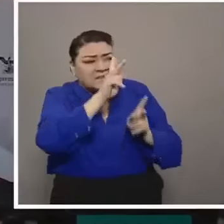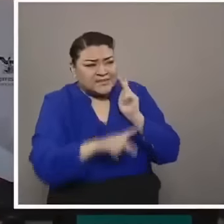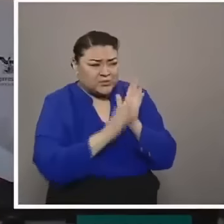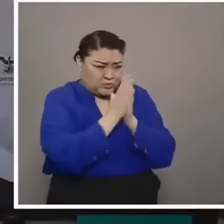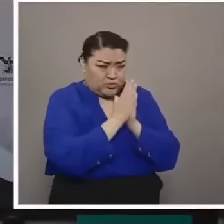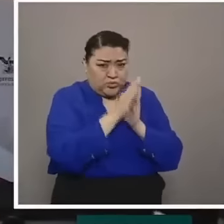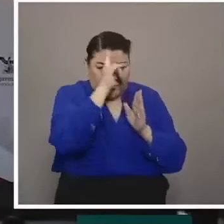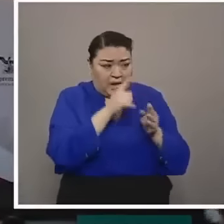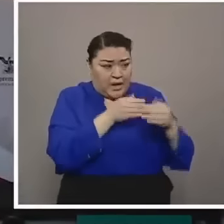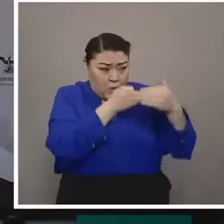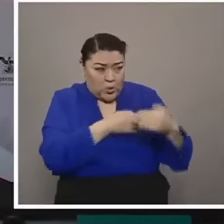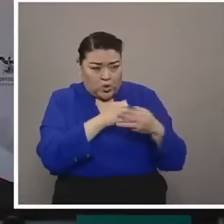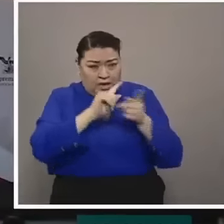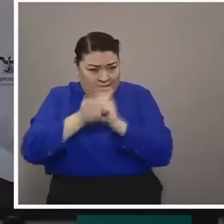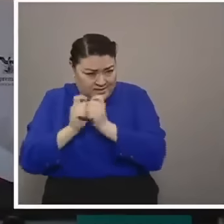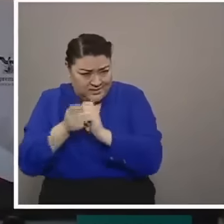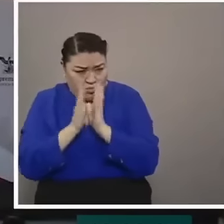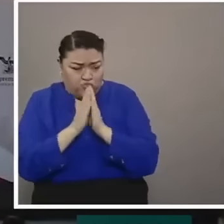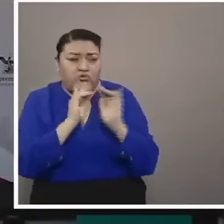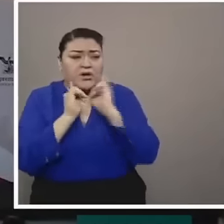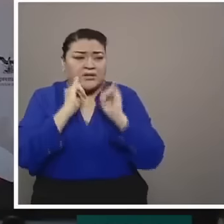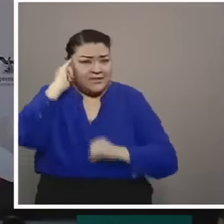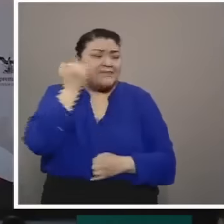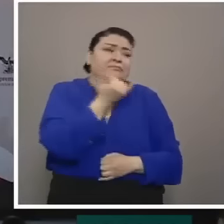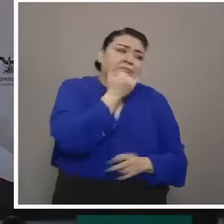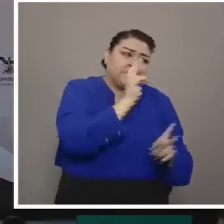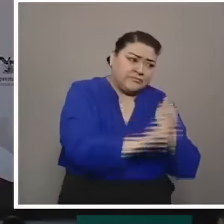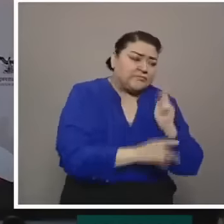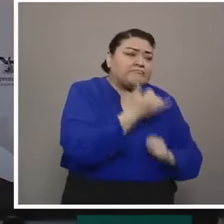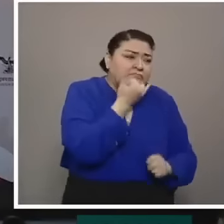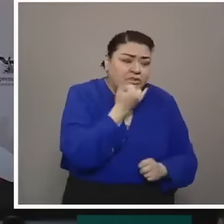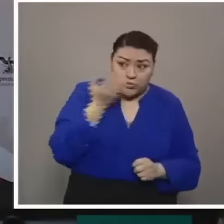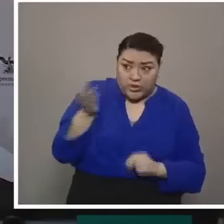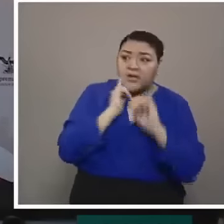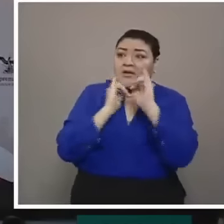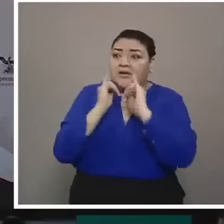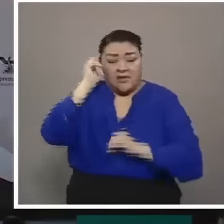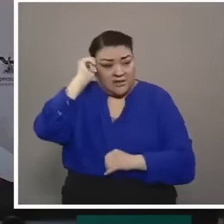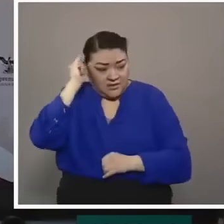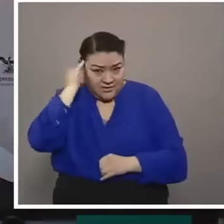exponiendo. Si, perdone que la haya interrumpido abruptamente, pero adelante, por favor.